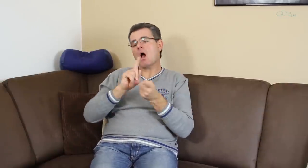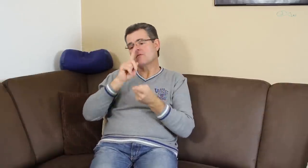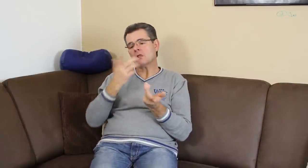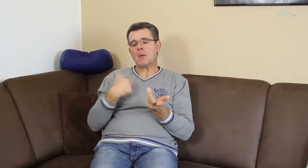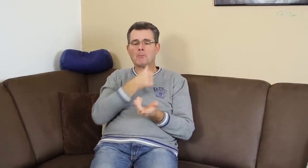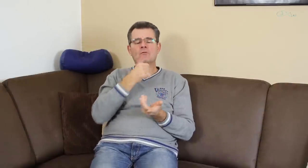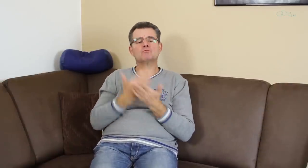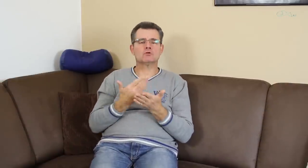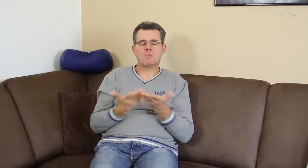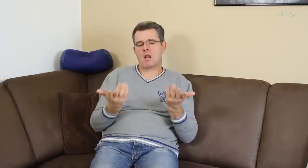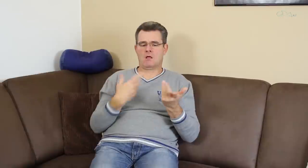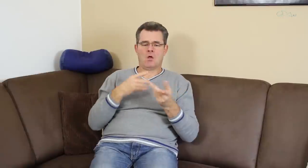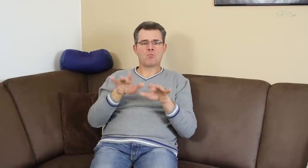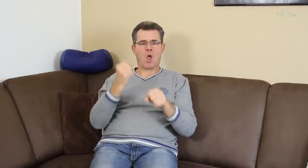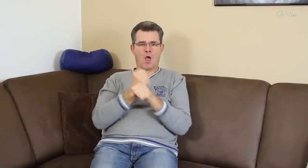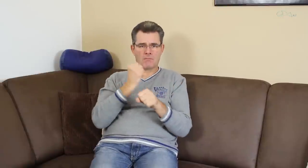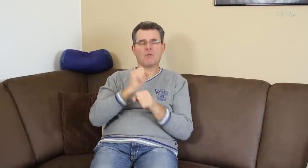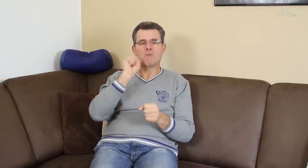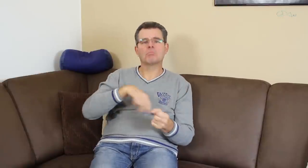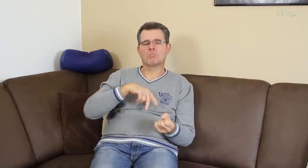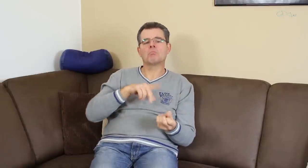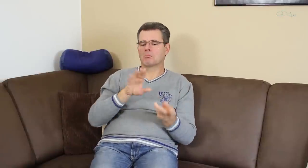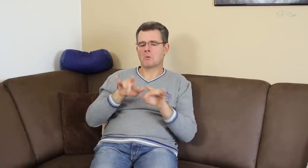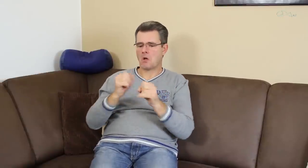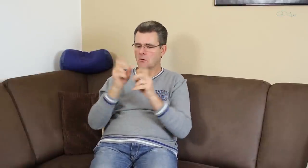Wenn ich zum Beispiel am Computer arbeiten würde, dann könnte ich weiter arbeiten, mich in Ruhe auf den Bildschirm konzentrieren, ok.